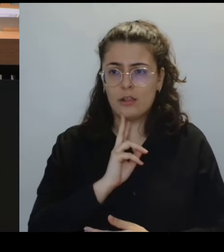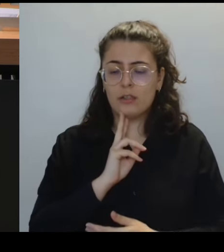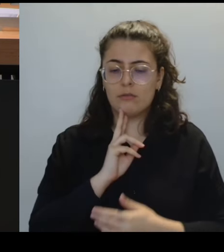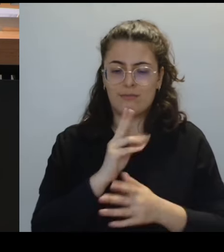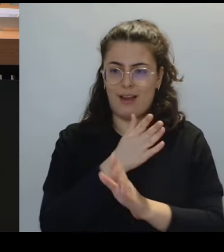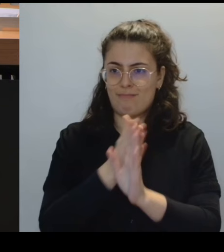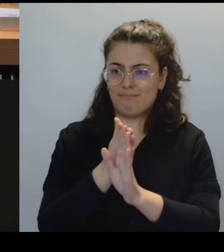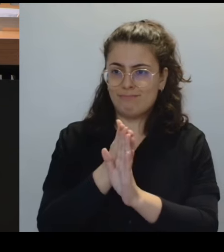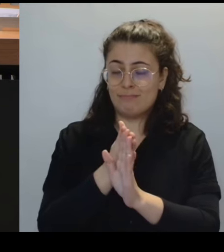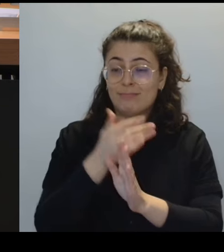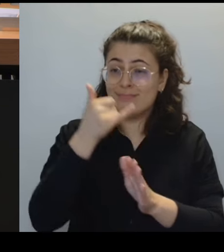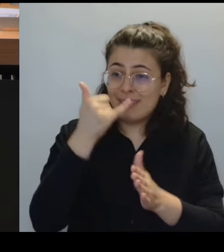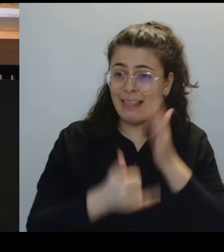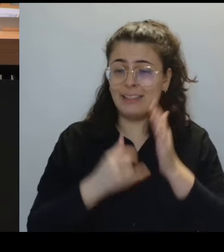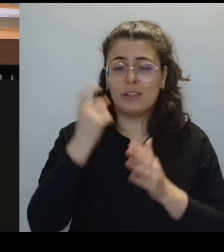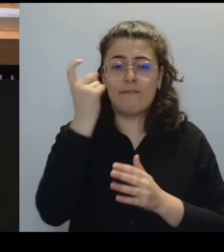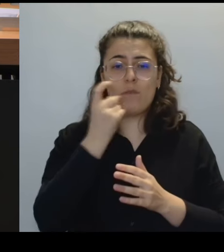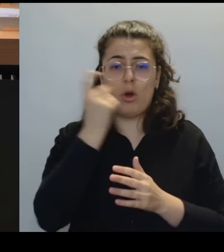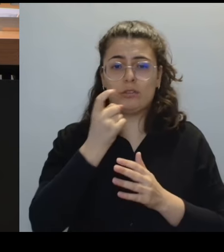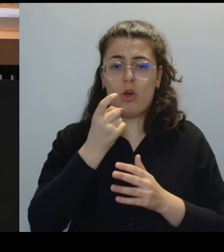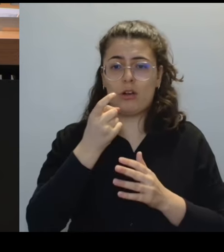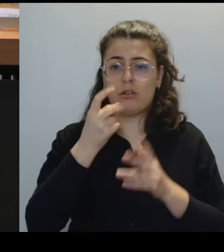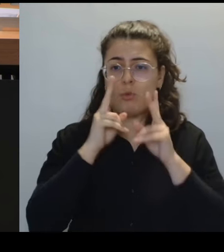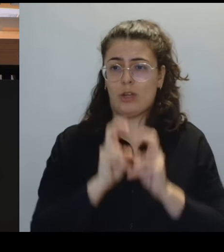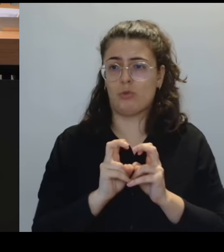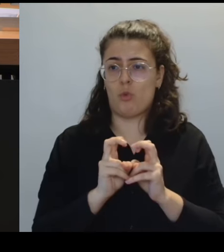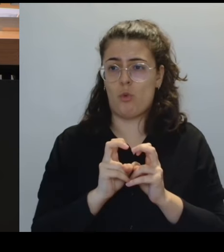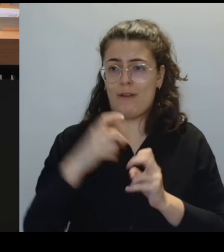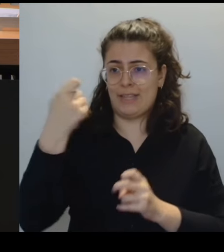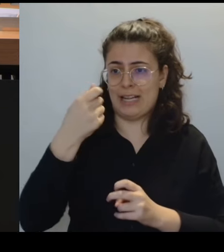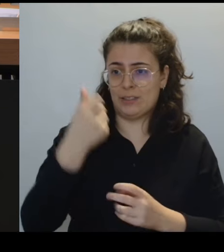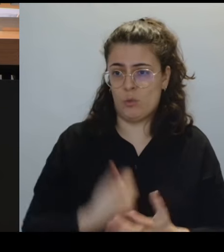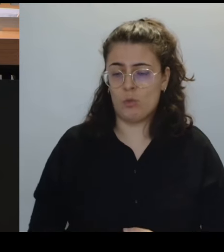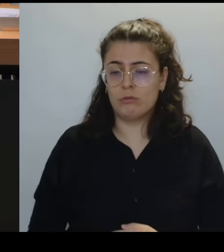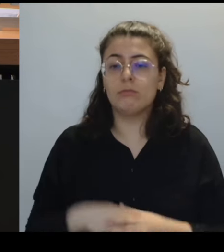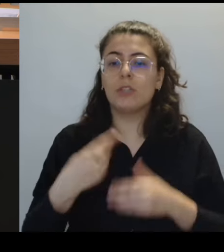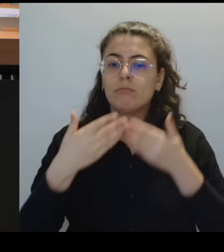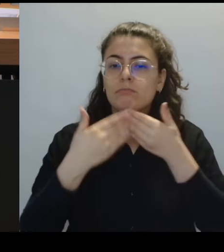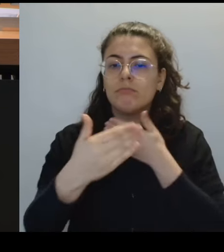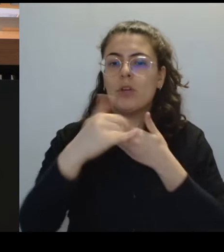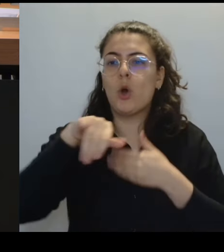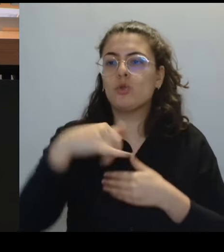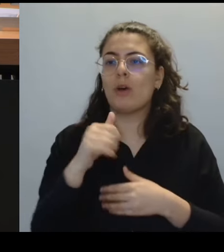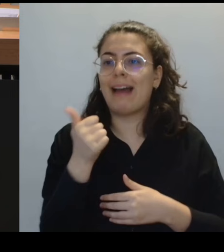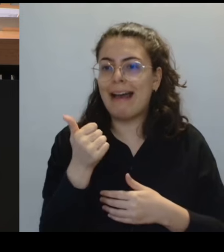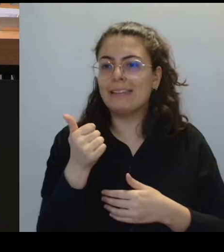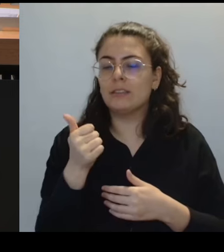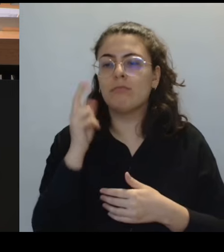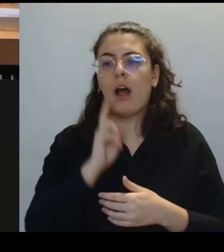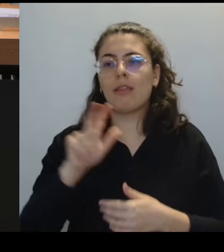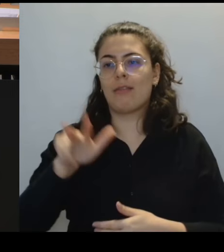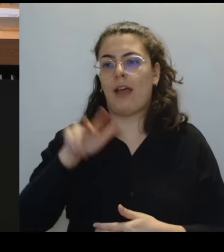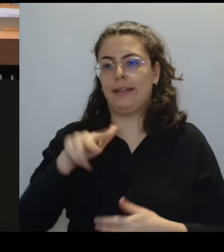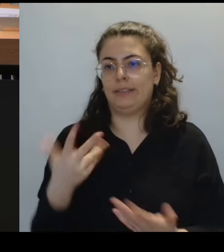Finanziert von allen Kassen wird danach erst die J1 im Alter von 13. Es geht uns also um das Schließen der Vorsorgelücke. Das hat Herr Zander schon gesagt.